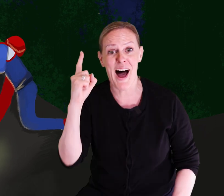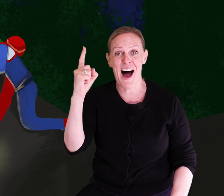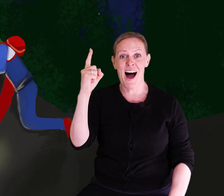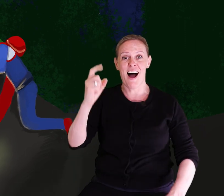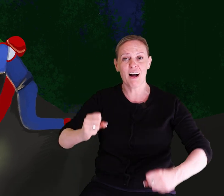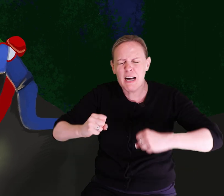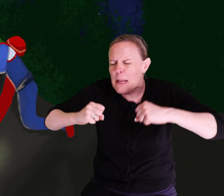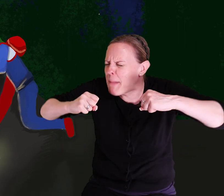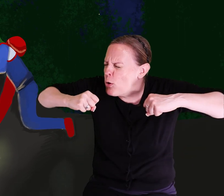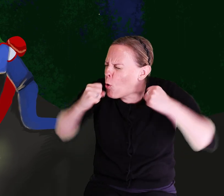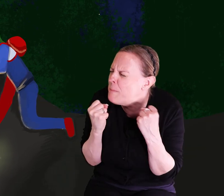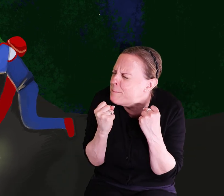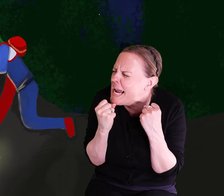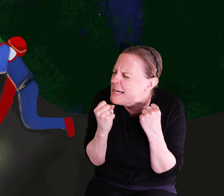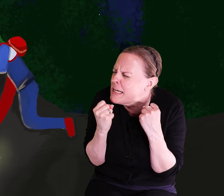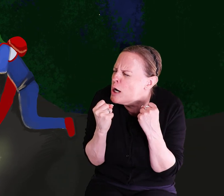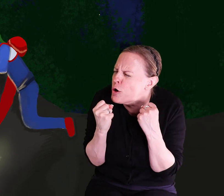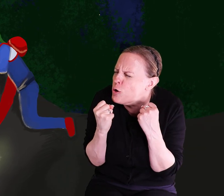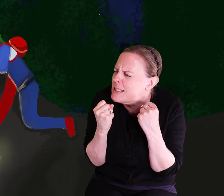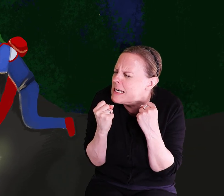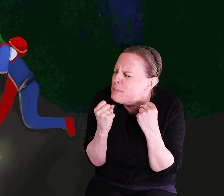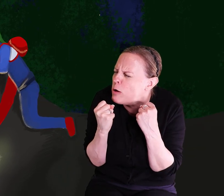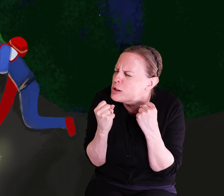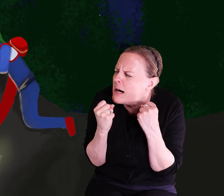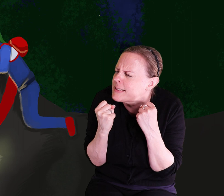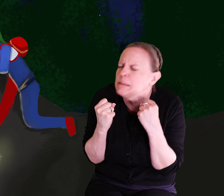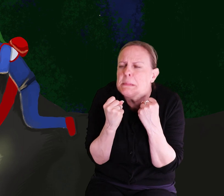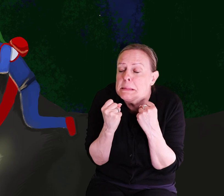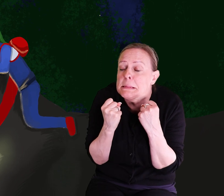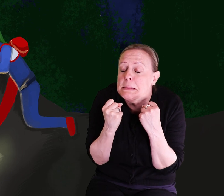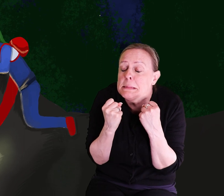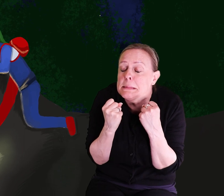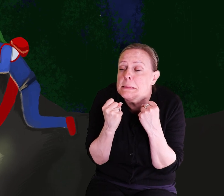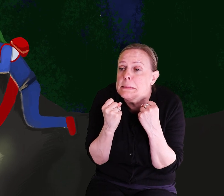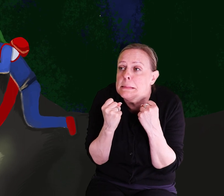aaa... han kan klämma ihop benen runt lilla Mjaus nacke